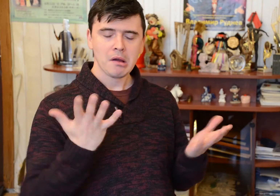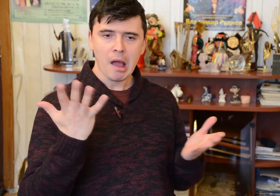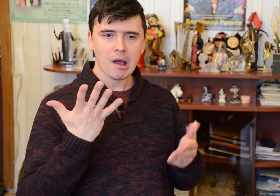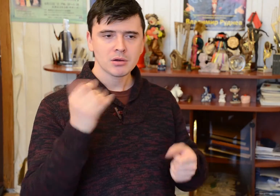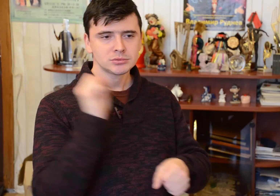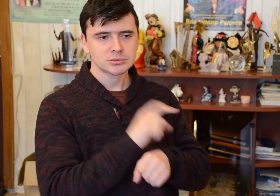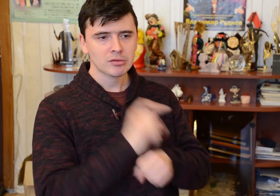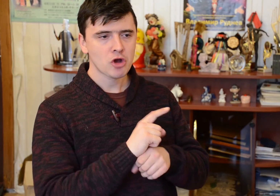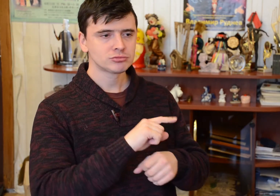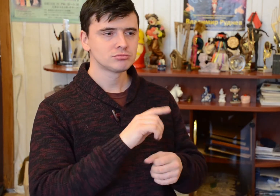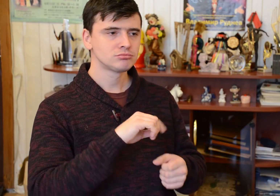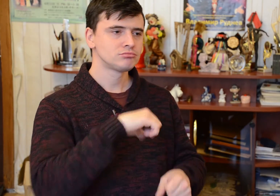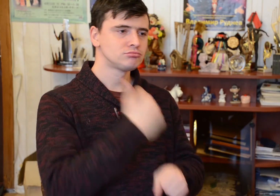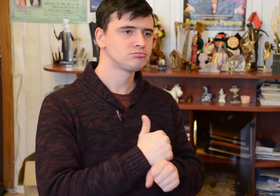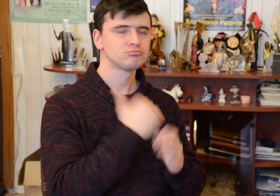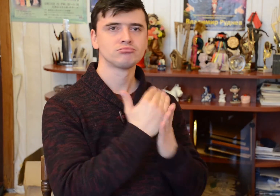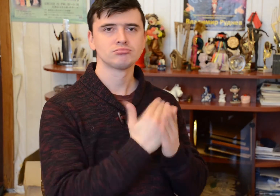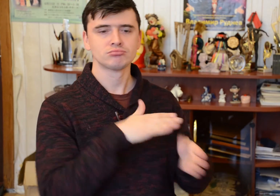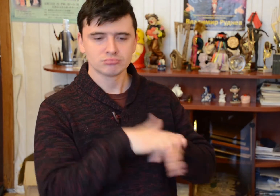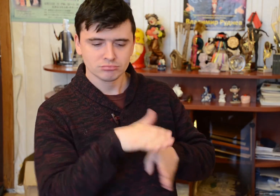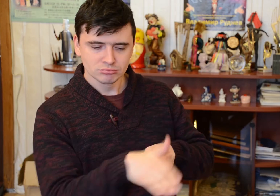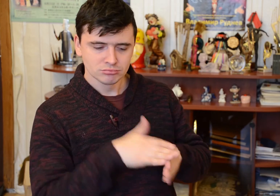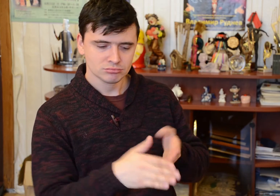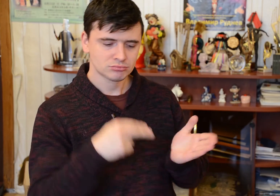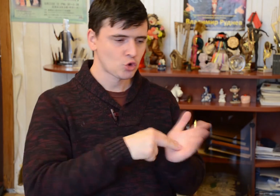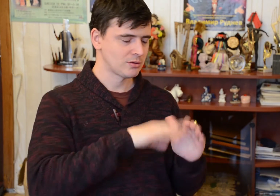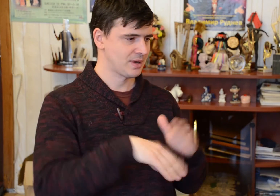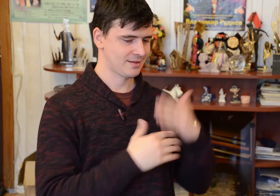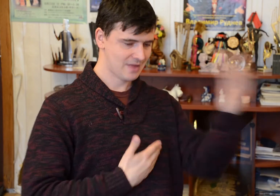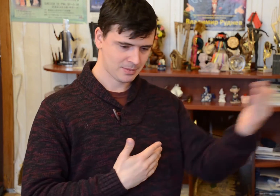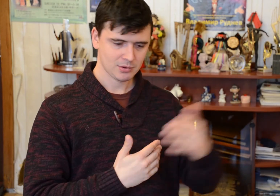Какие задачи стоят перед Вами,